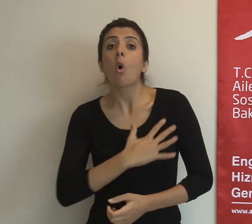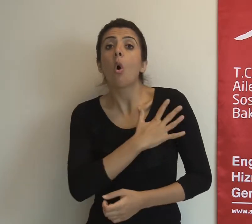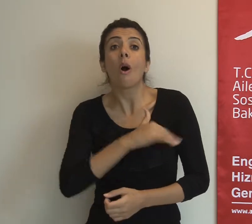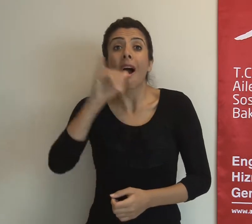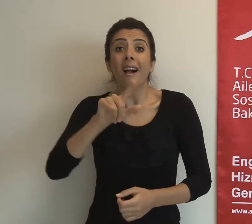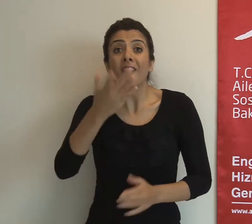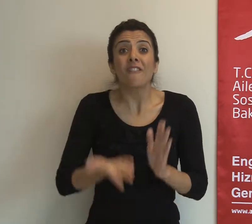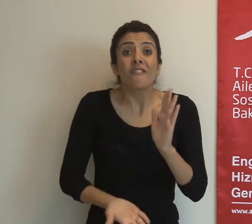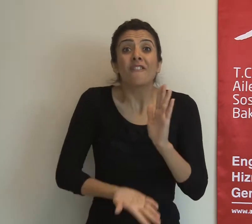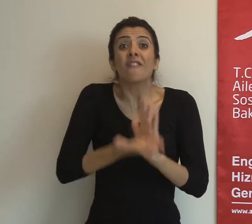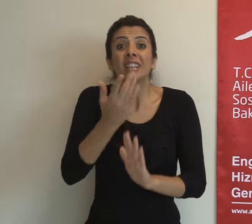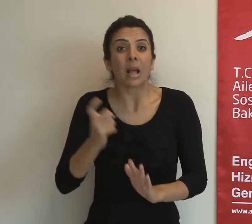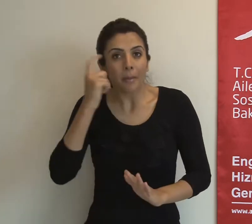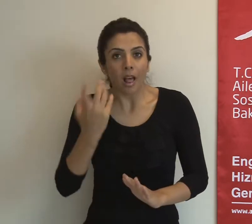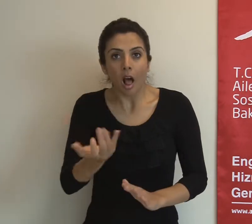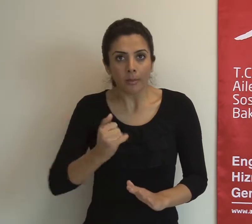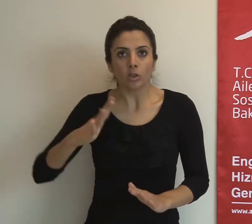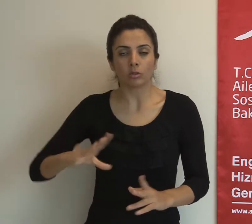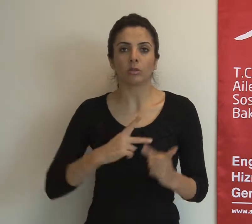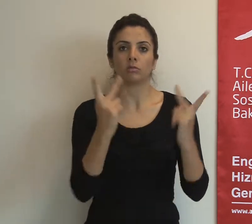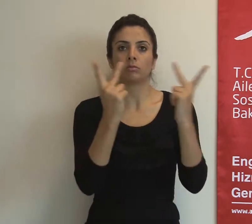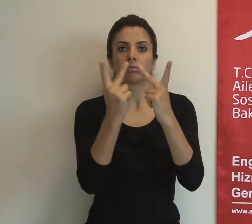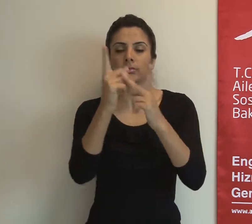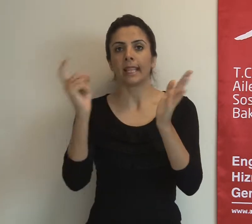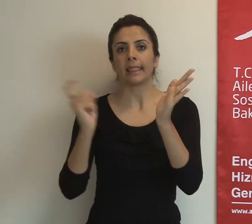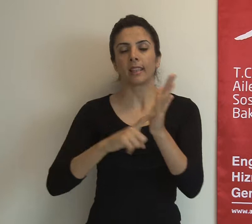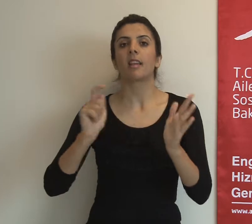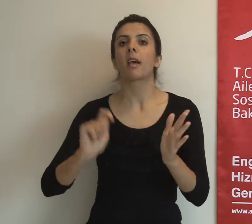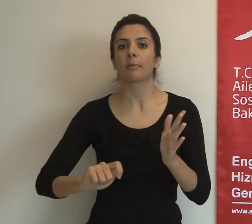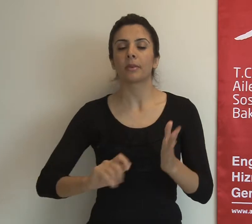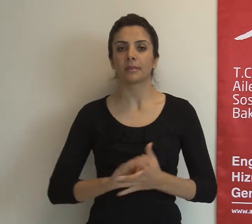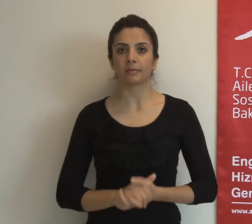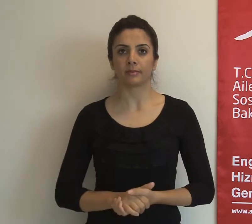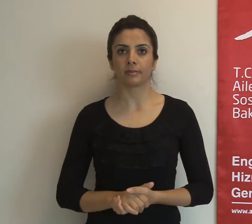Kongre hakkında detaylı bilgi için tıklayınız…